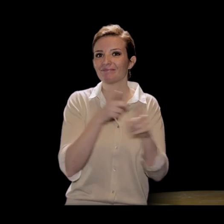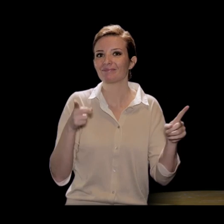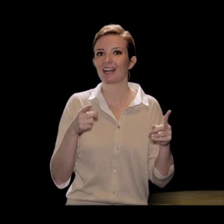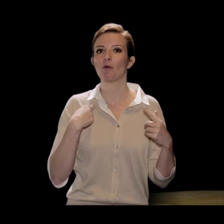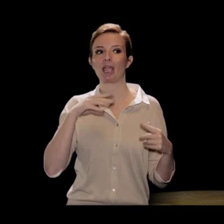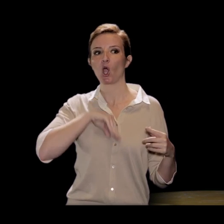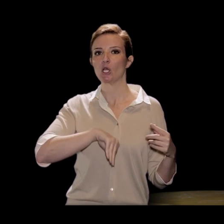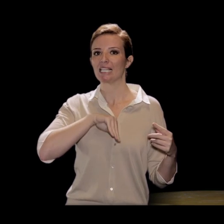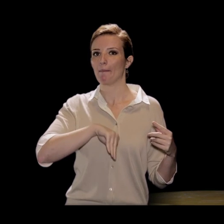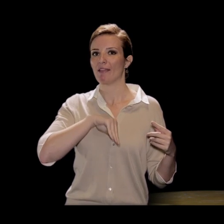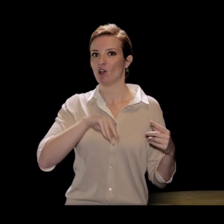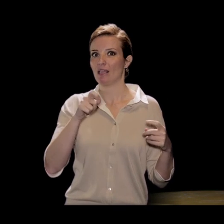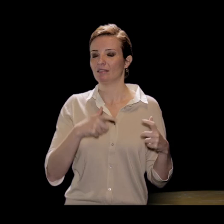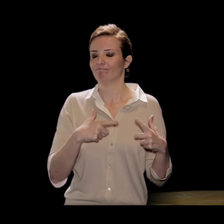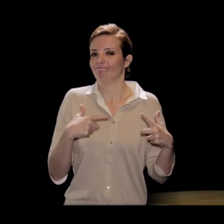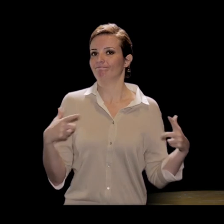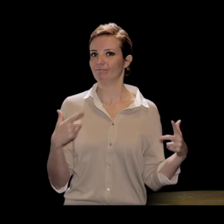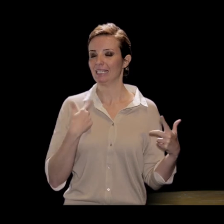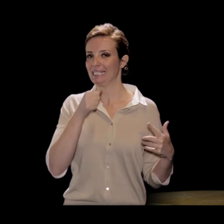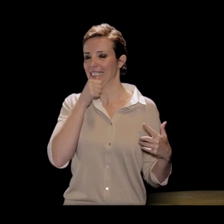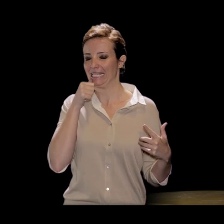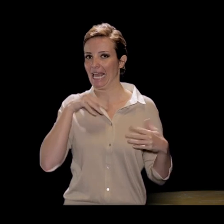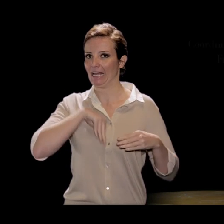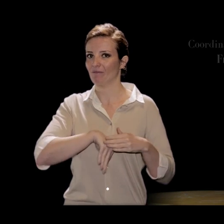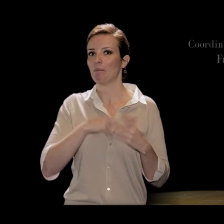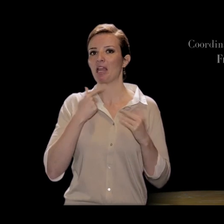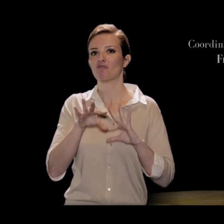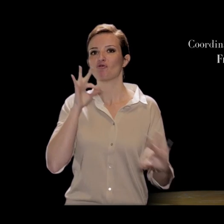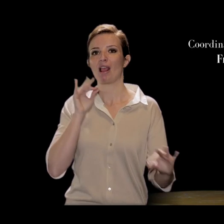che sarà fondamentale nella scelta del vostro futuro universitario.